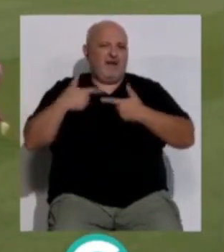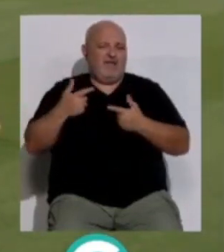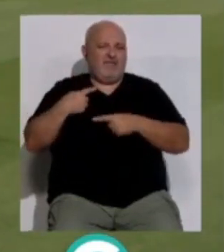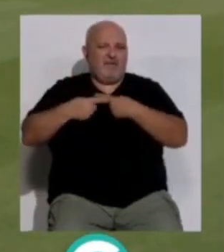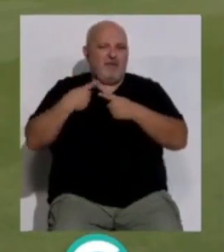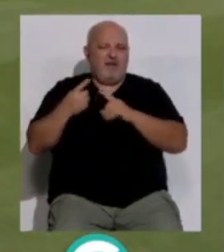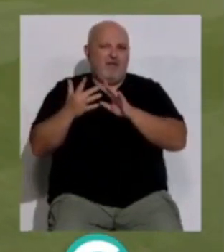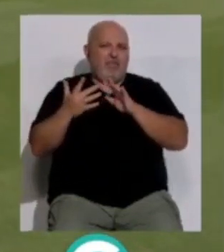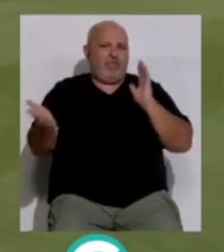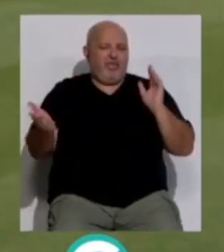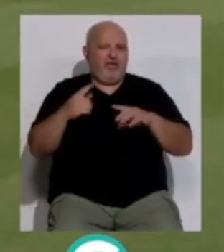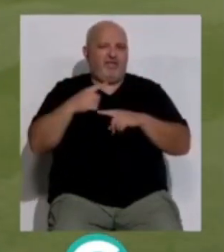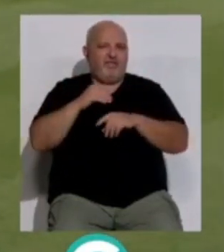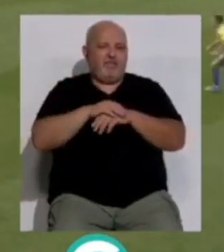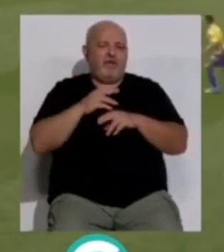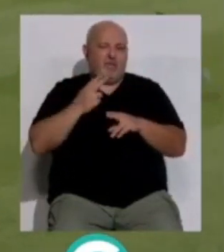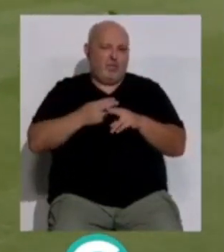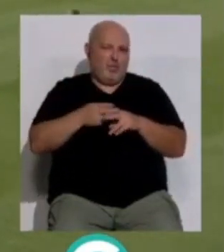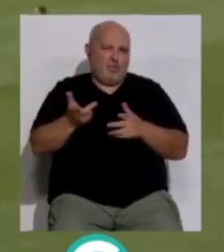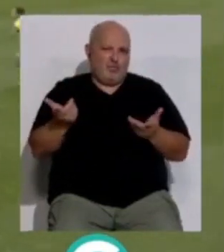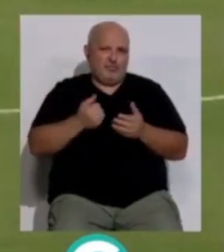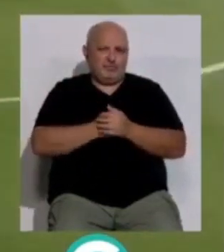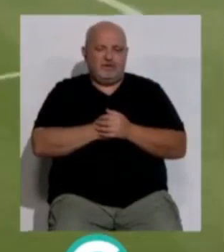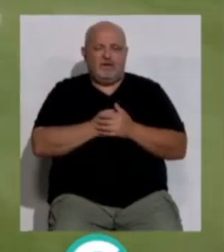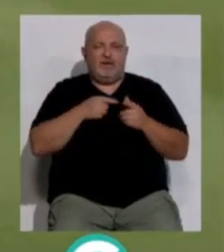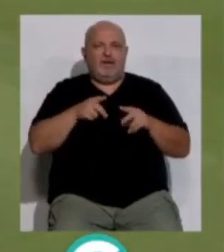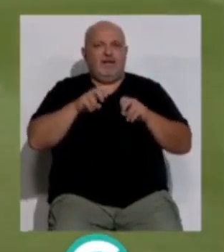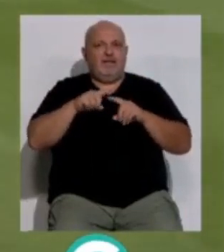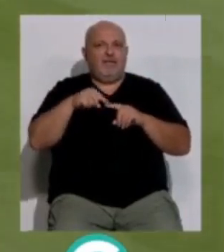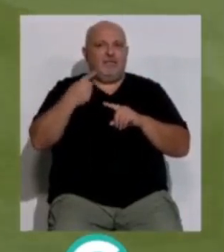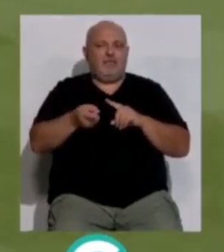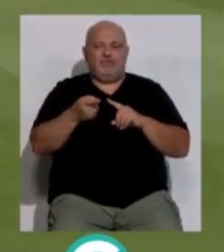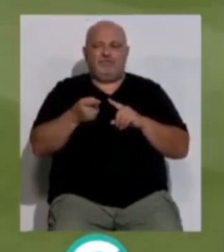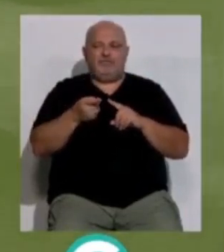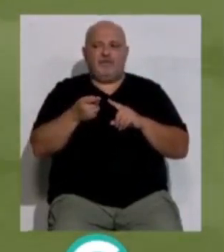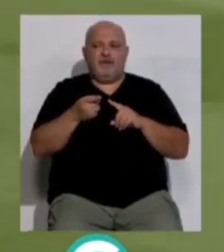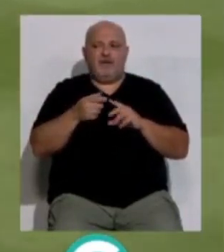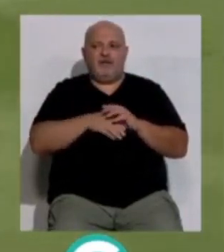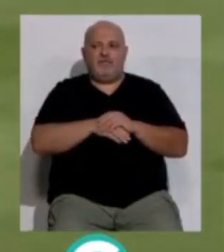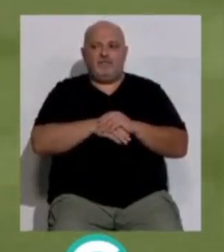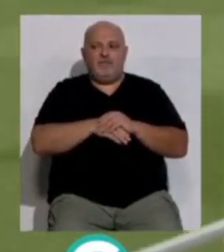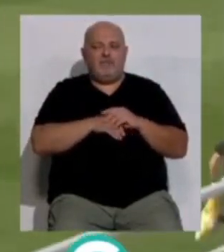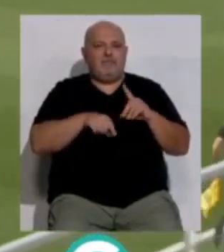familia de sus amigos es duro verdad Y entonces qué pasa que después hay empiezan los problemas